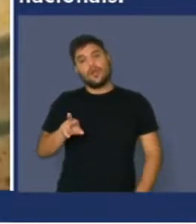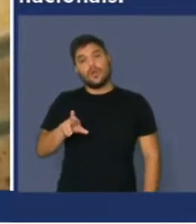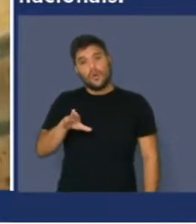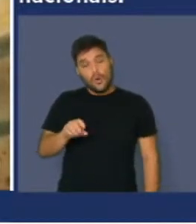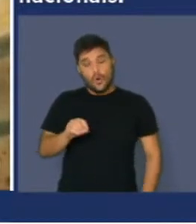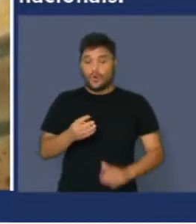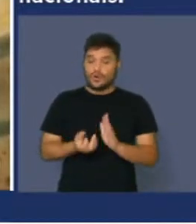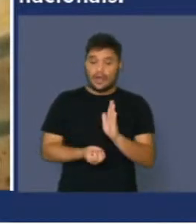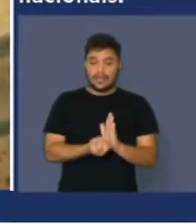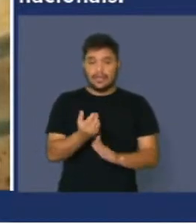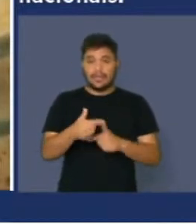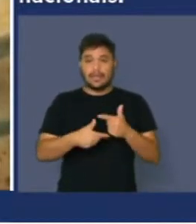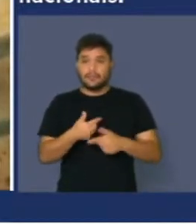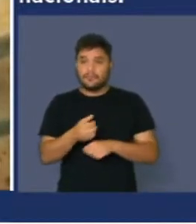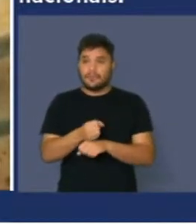NÃO ESTA ECONOMIA DA